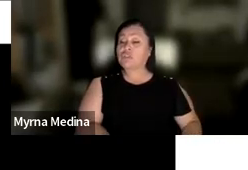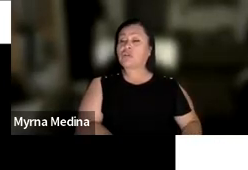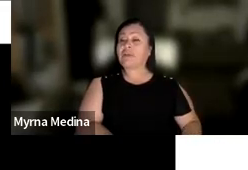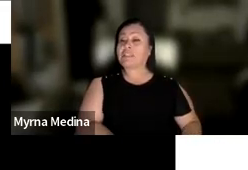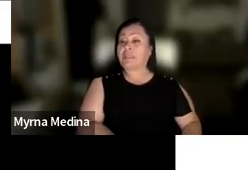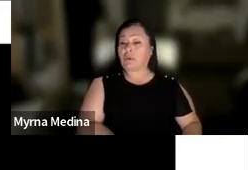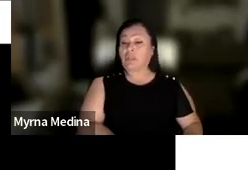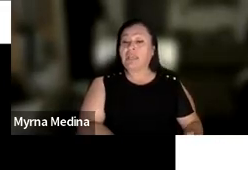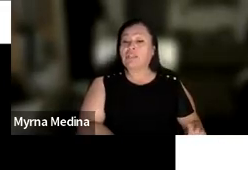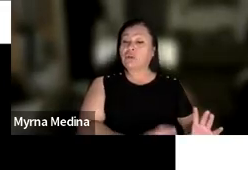cosas importantes sobre este síndrome que les van a Les van a ayudar a entenderlo. Más probablemente.